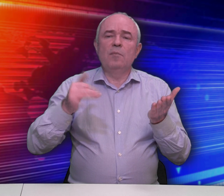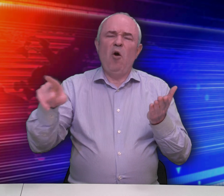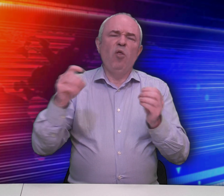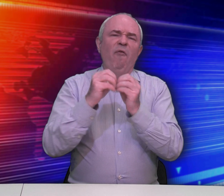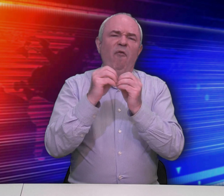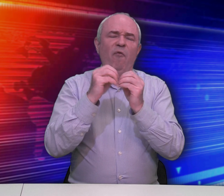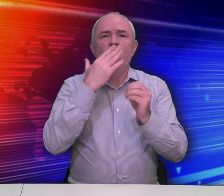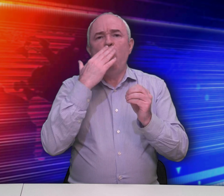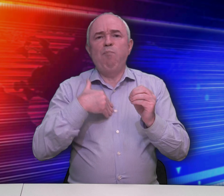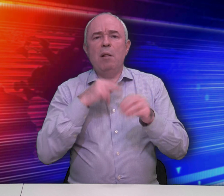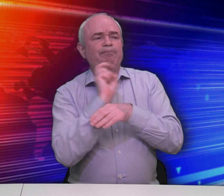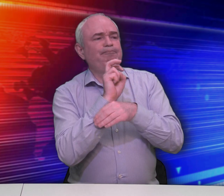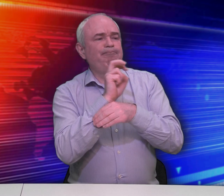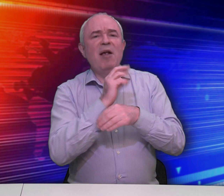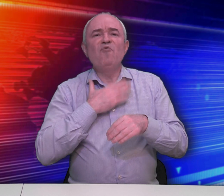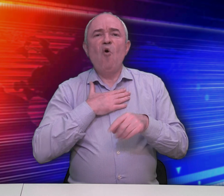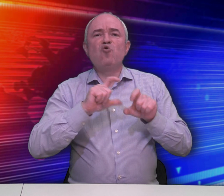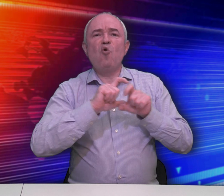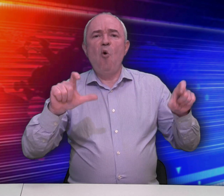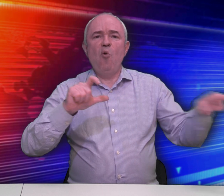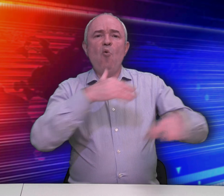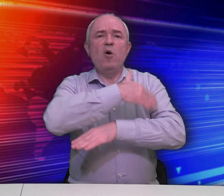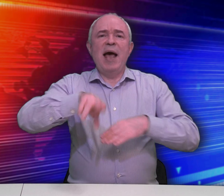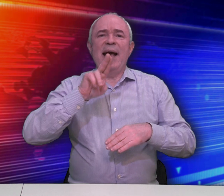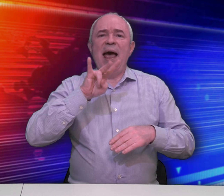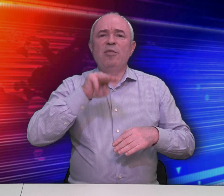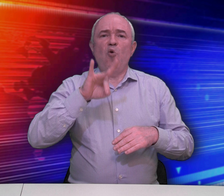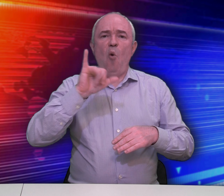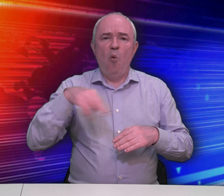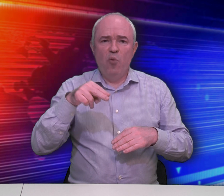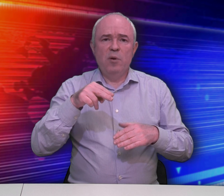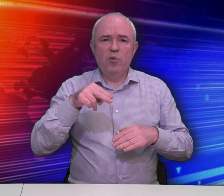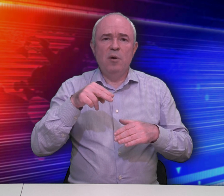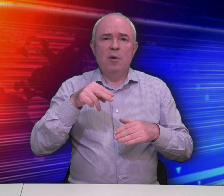Ему нравилось приезжать в Лондонское Убежище на Кент Роуд…